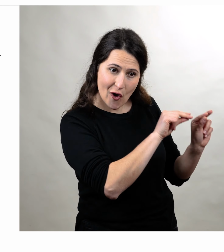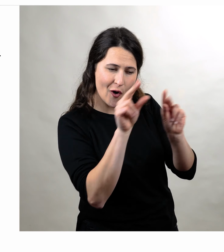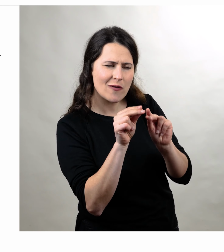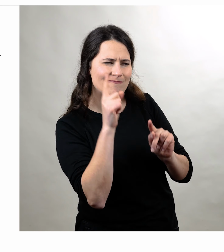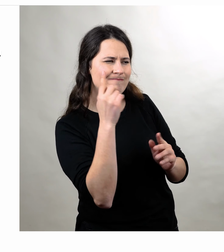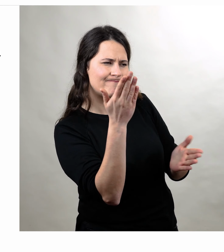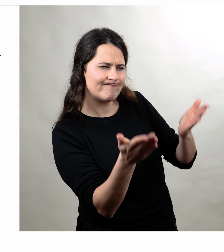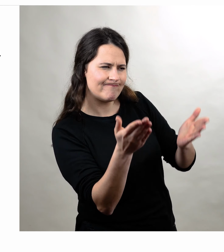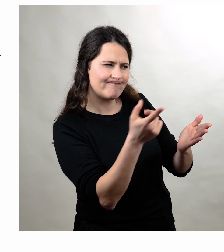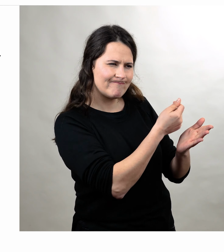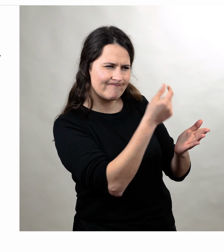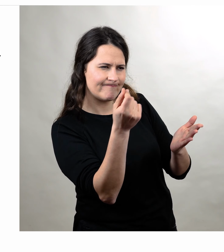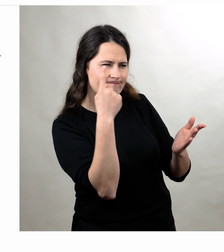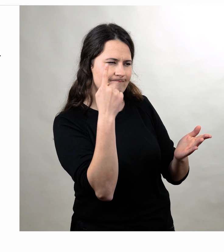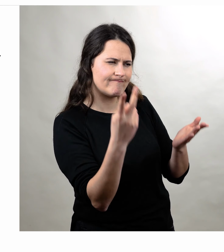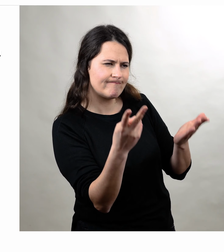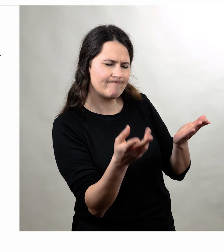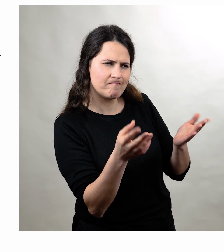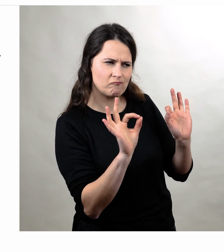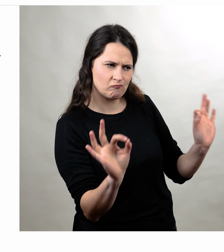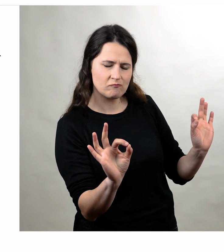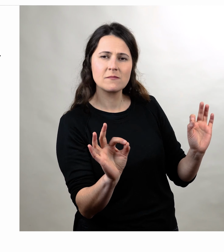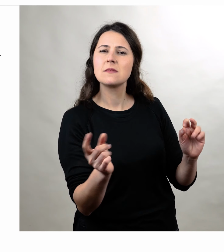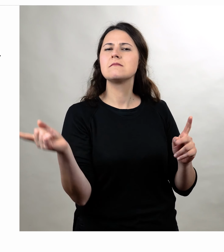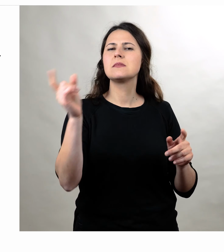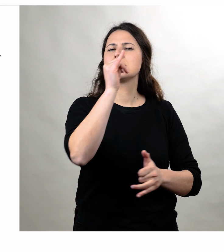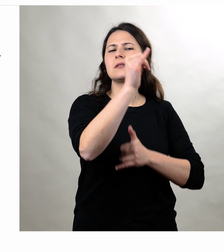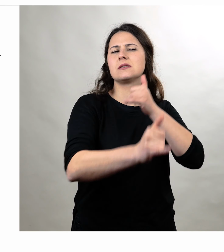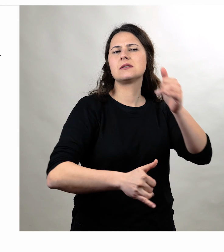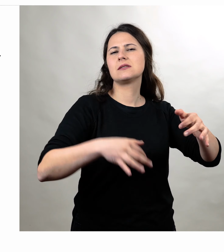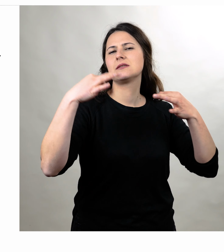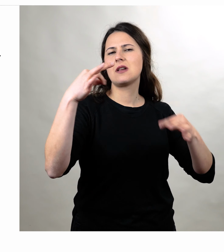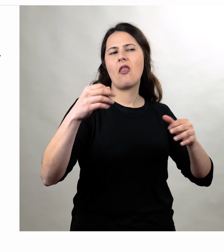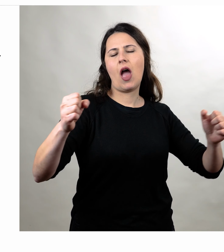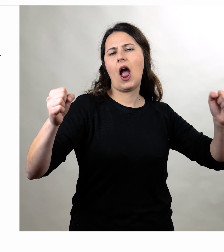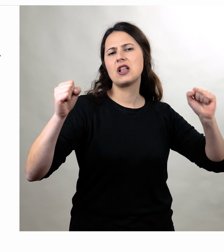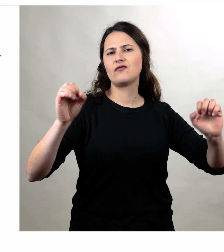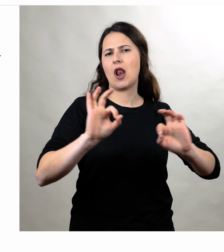Ασφαλή ιστοσελίδα και ασφαλείς πληρωμές